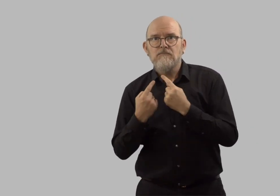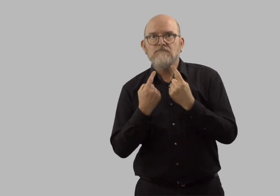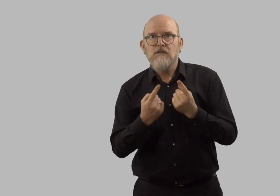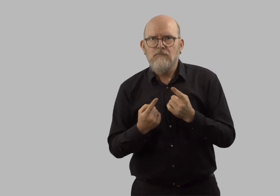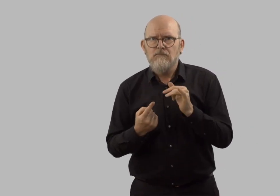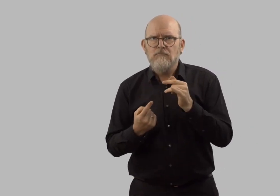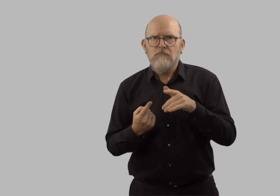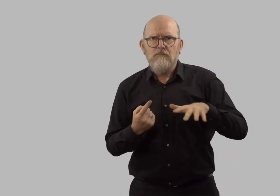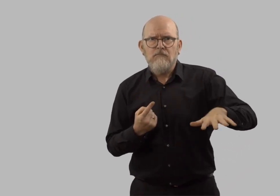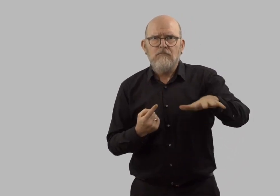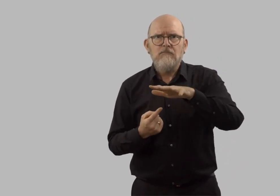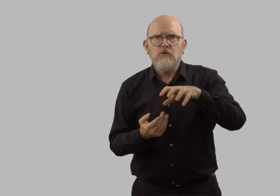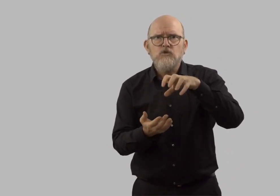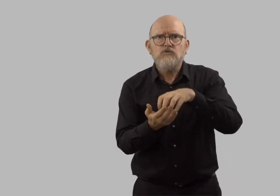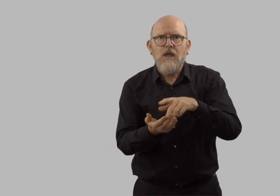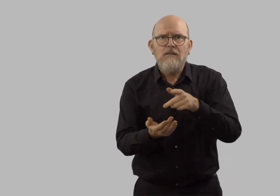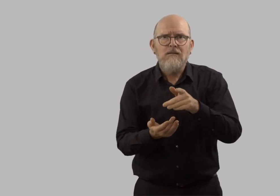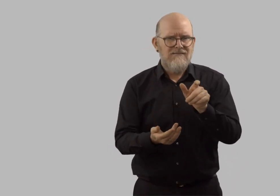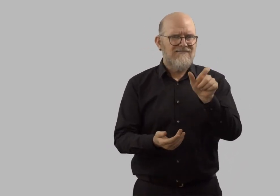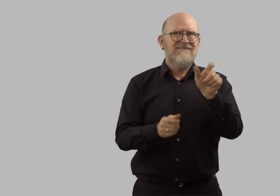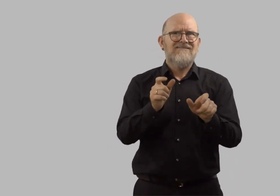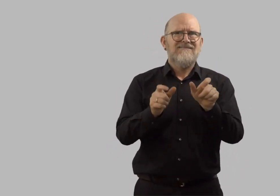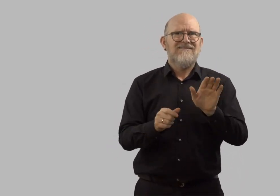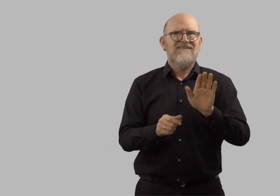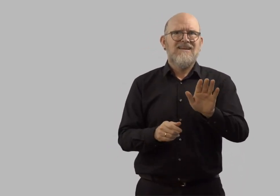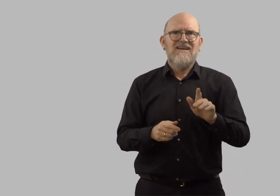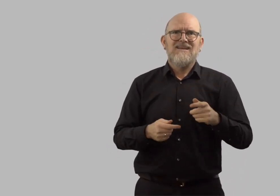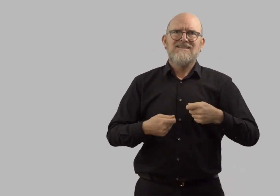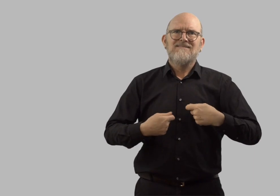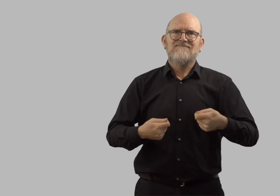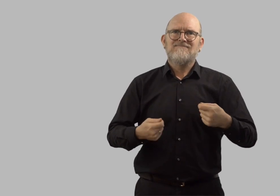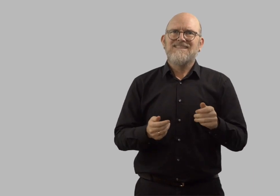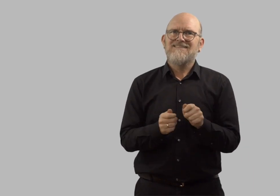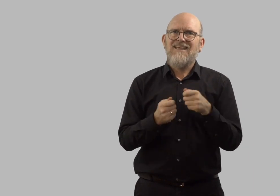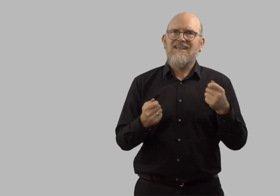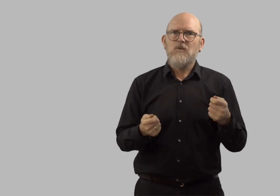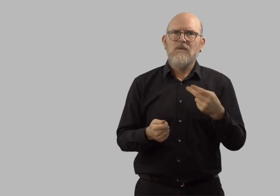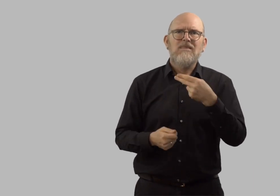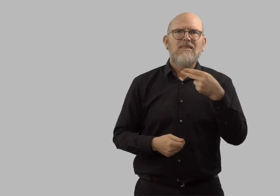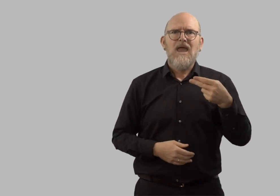spricht über die Arbeits- und Lebensbedingungen